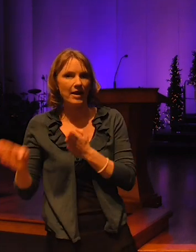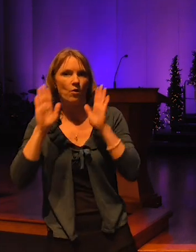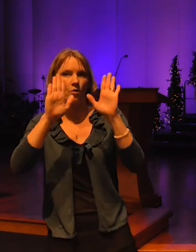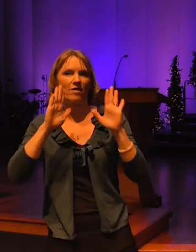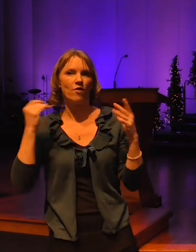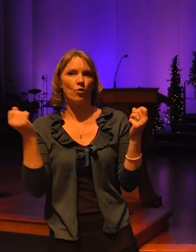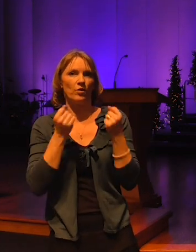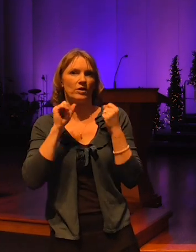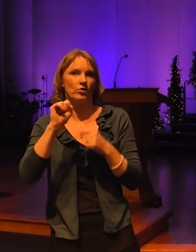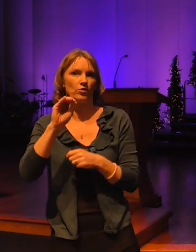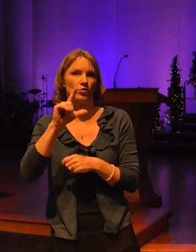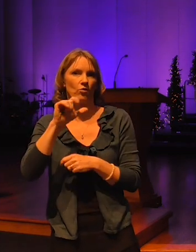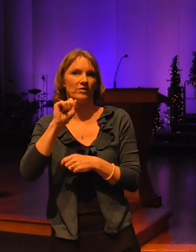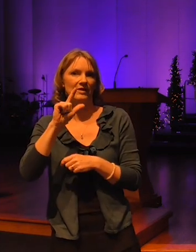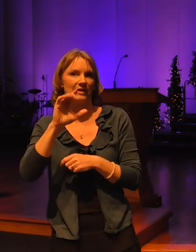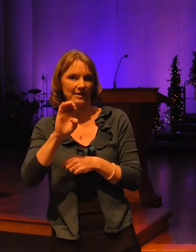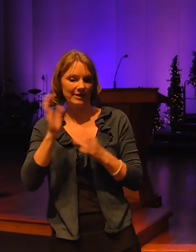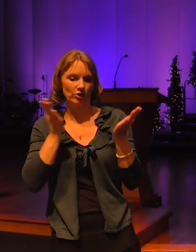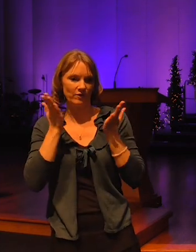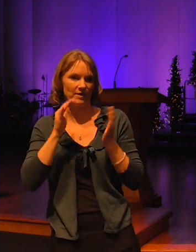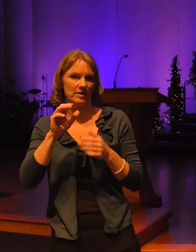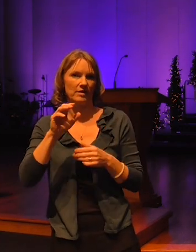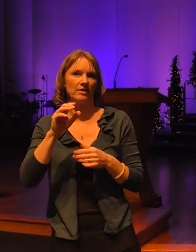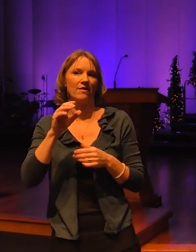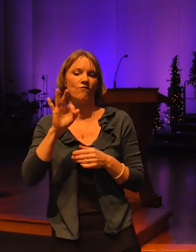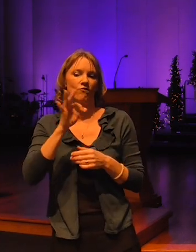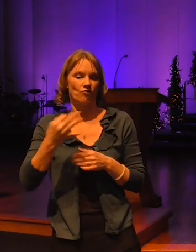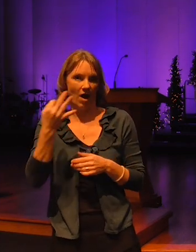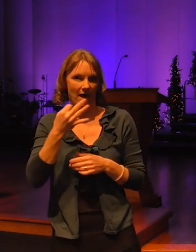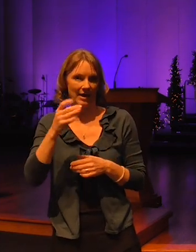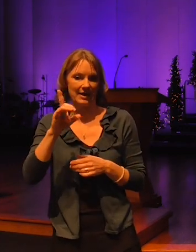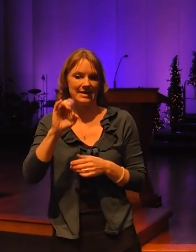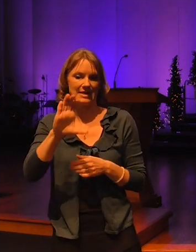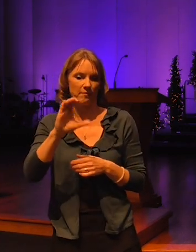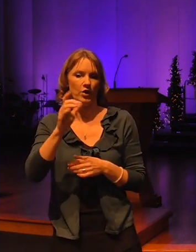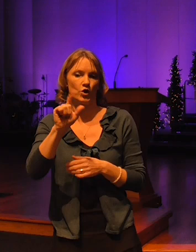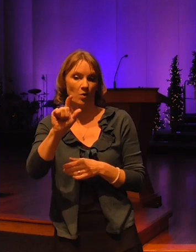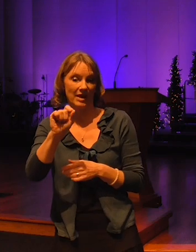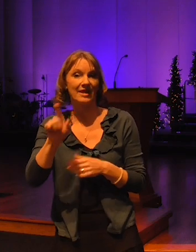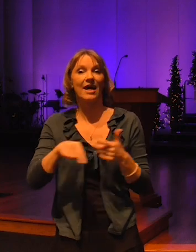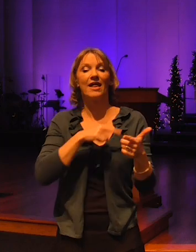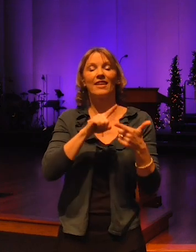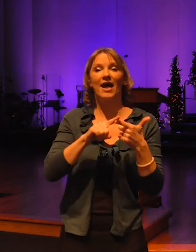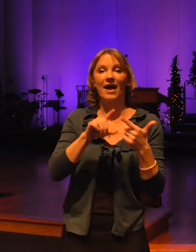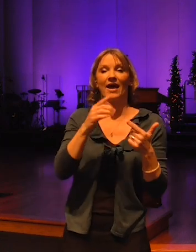viernes 20, esperando con ansias ese uh, y luego los servicios de luz de velas el 23 y